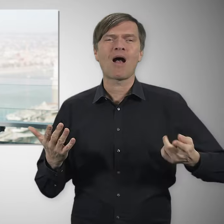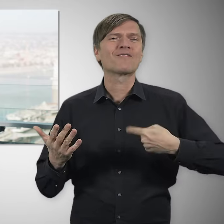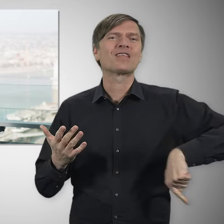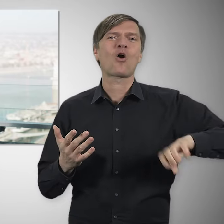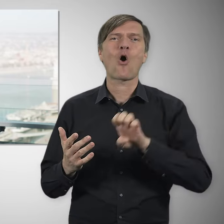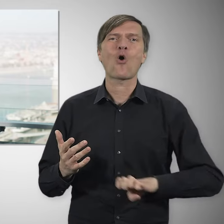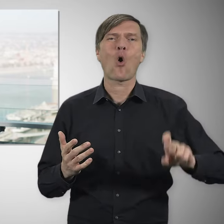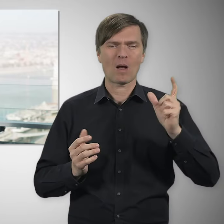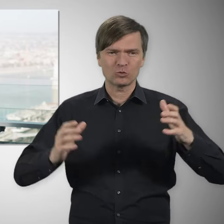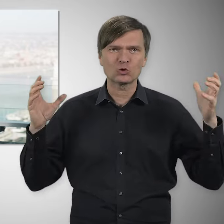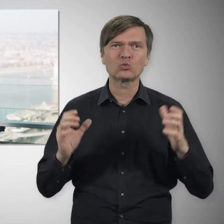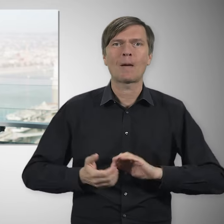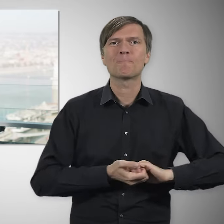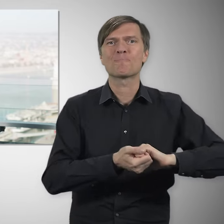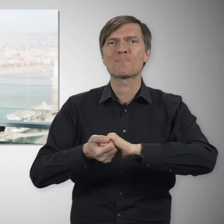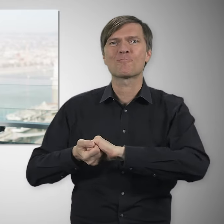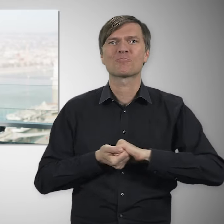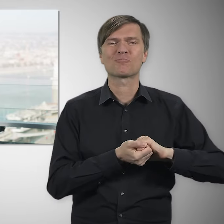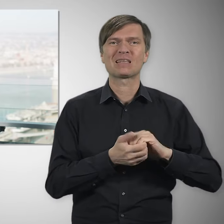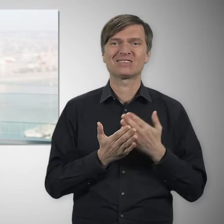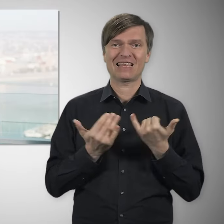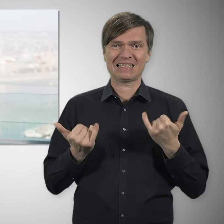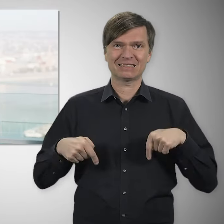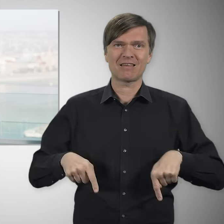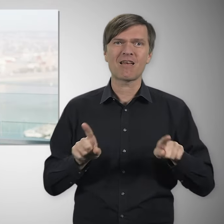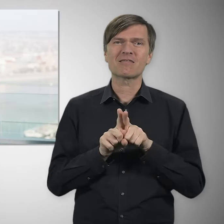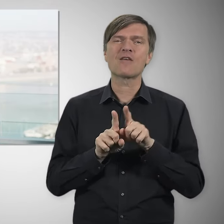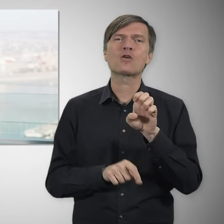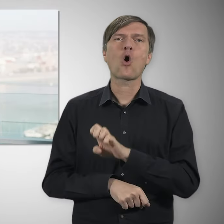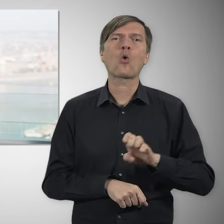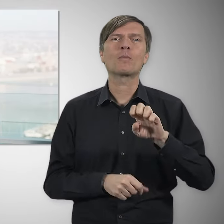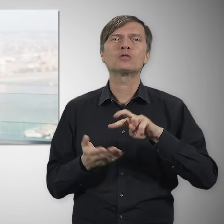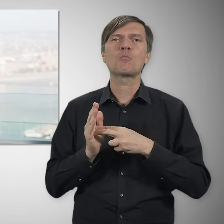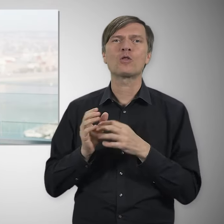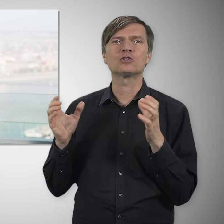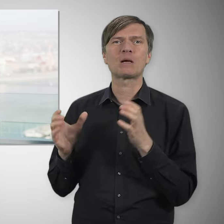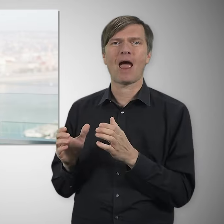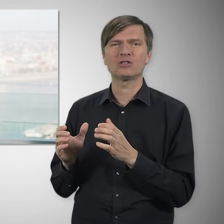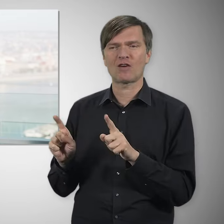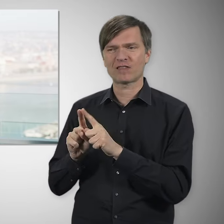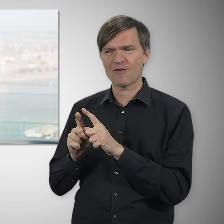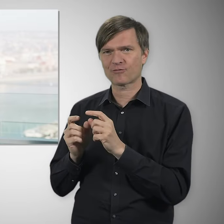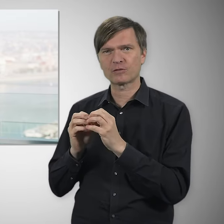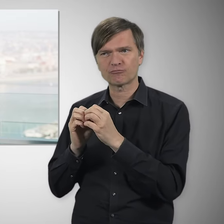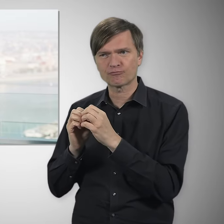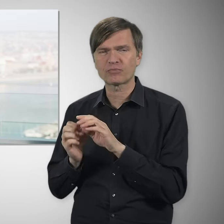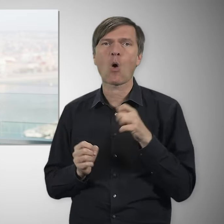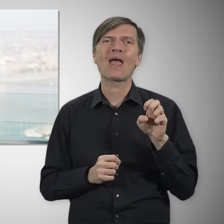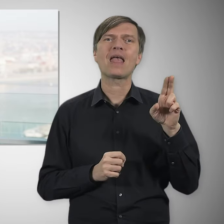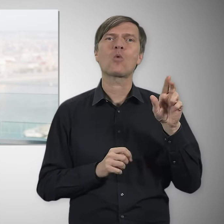jetzt müssen wir Europäer zusammenhalten. Deshalb nutzen wir das Treffen der Europäischen Politischen Gemeinschaft